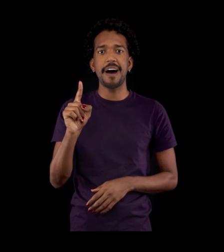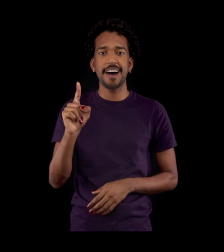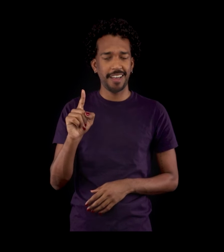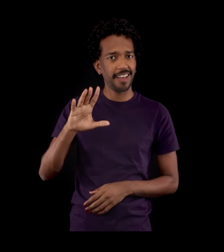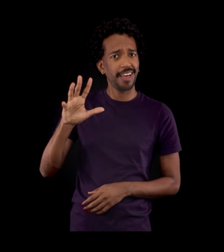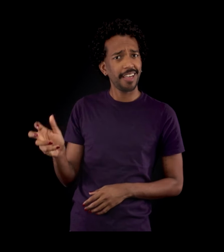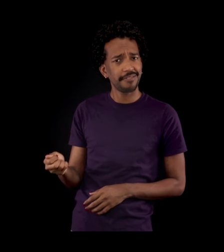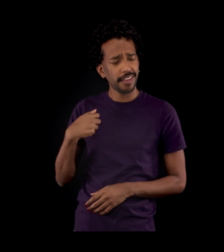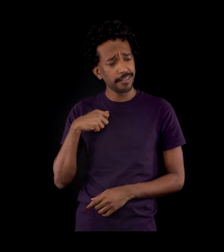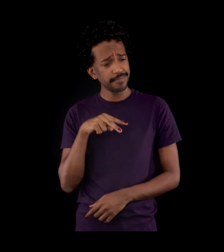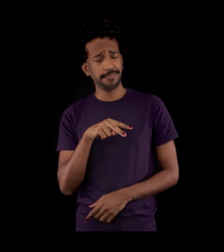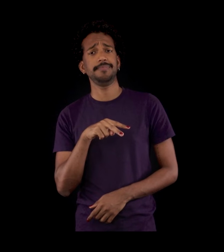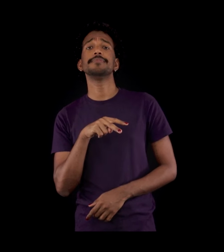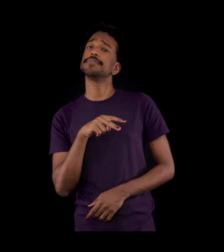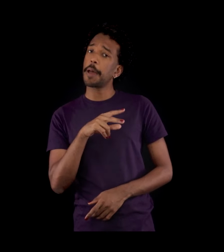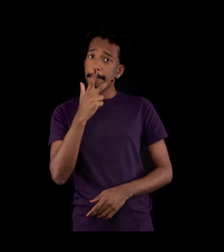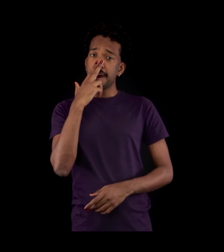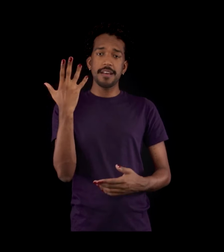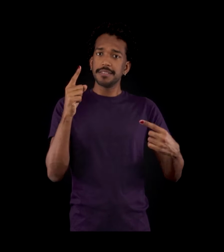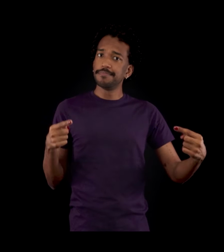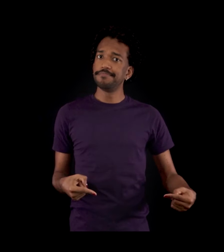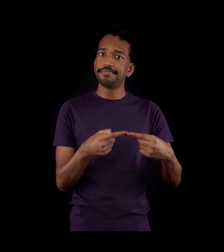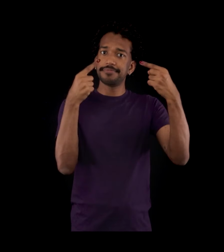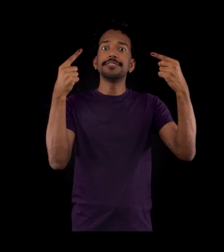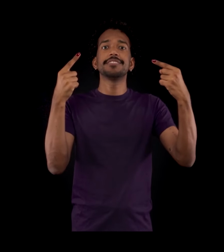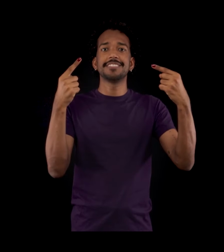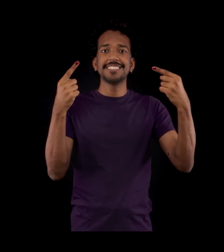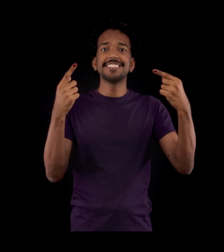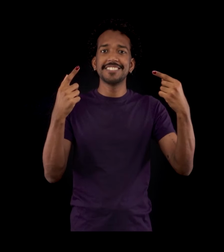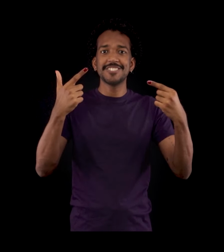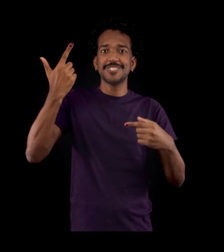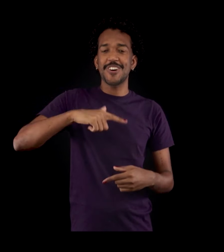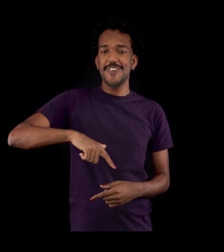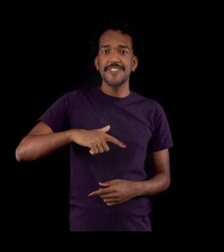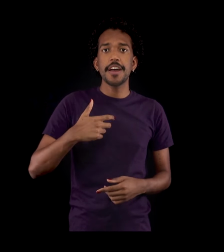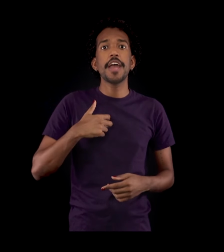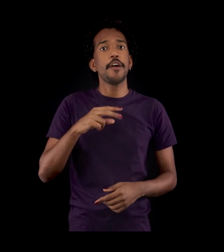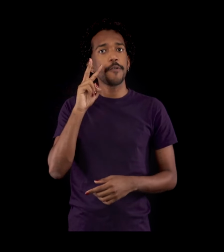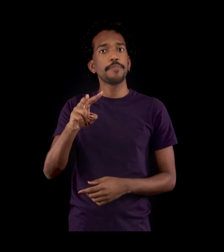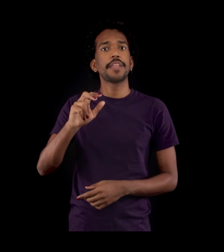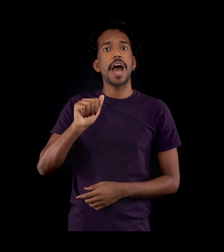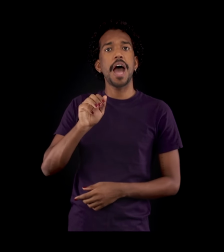Daí deu mais uma coincidência, conheço o professor Abimbolá –